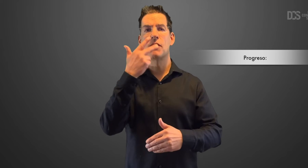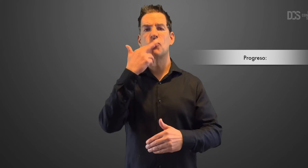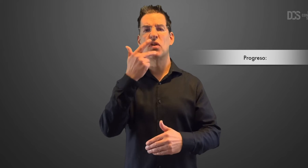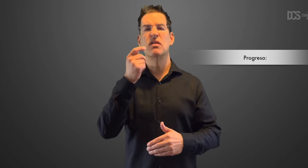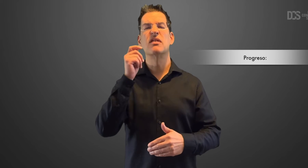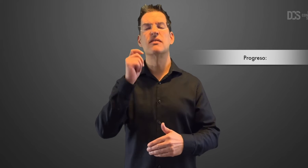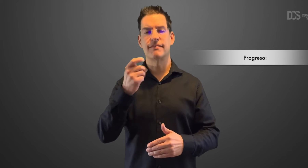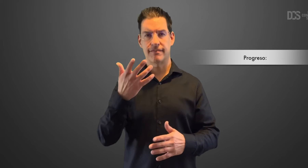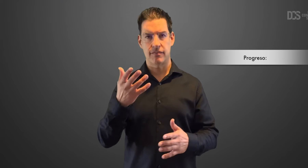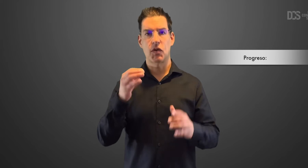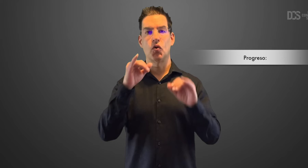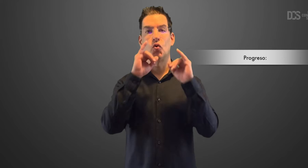Progreso: